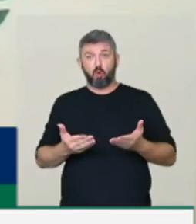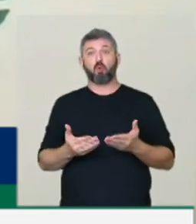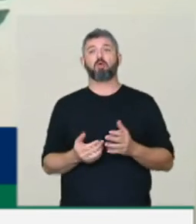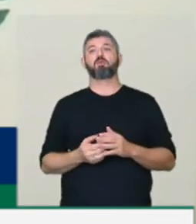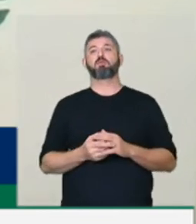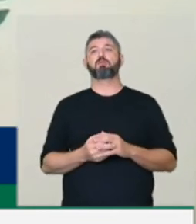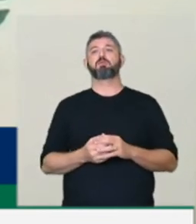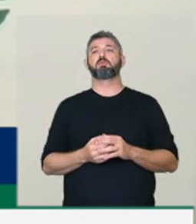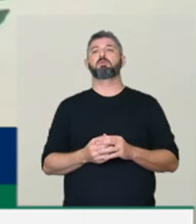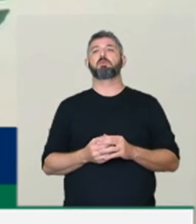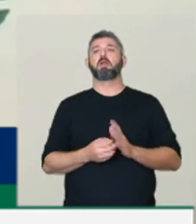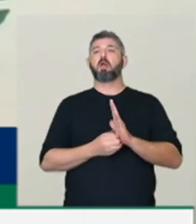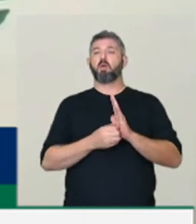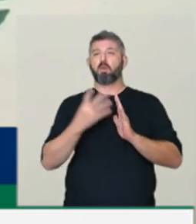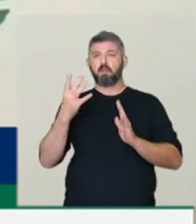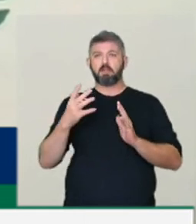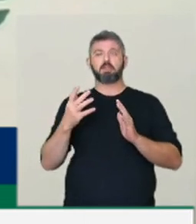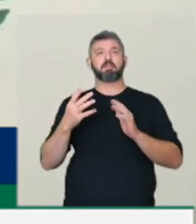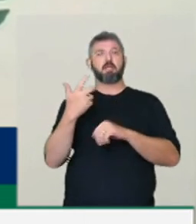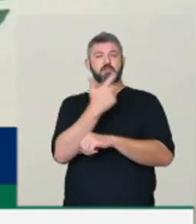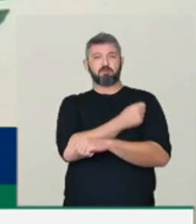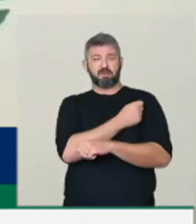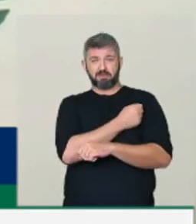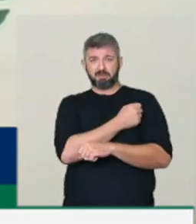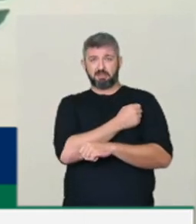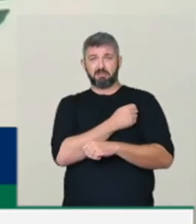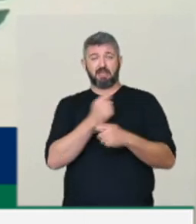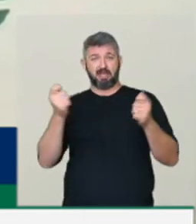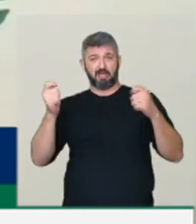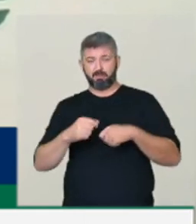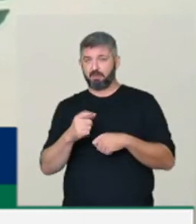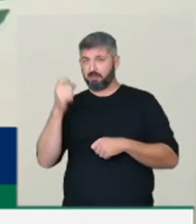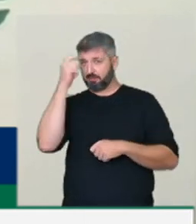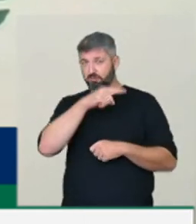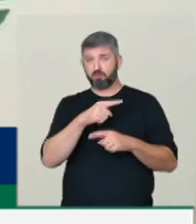NUMÉRICOS ESTAMOS NUMA CAPACIDADE DE VACINAÇÃO MAS EM TERMOS PERCENTUAIS NÓS